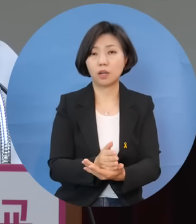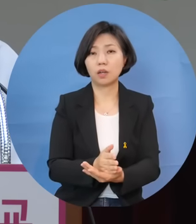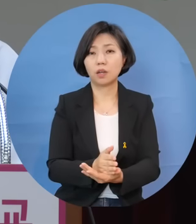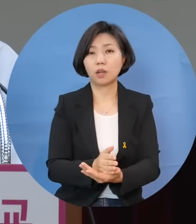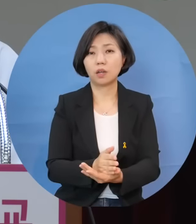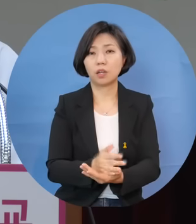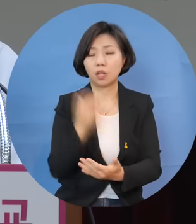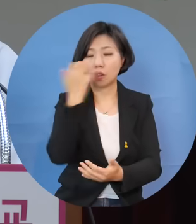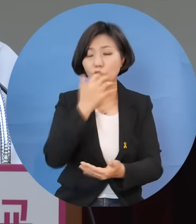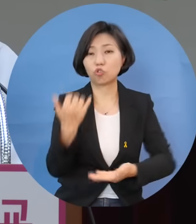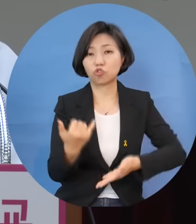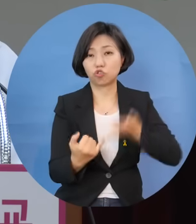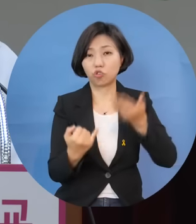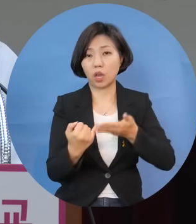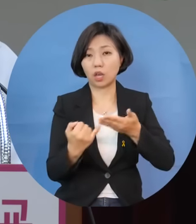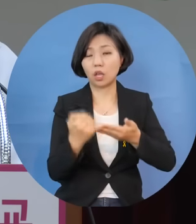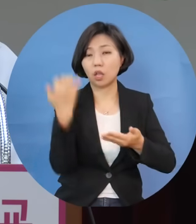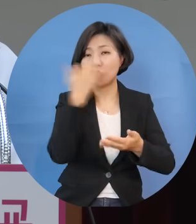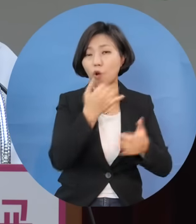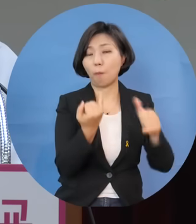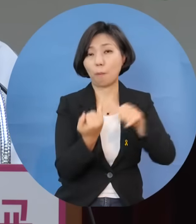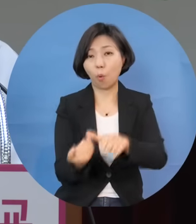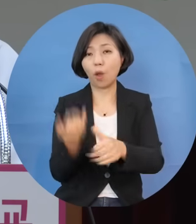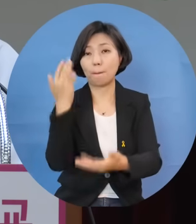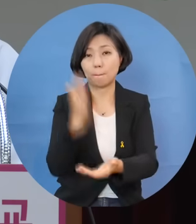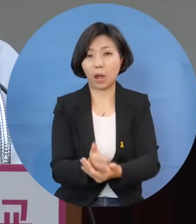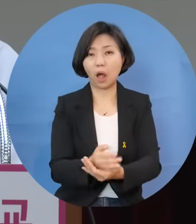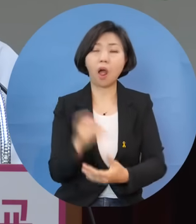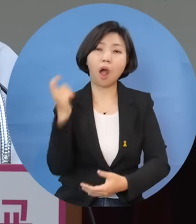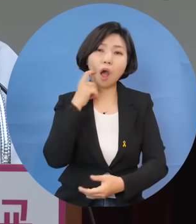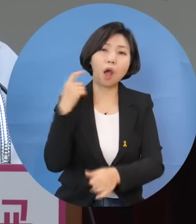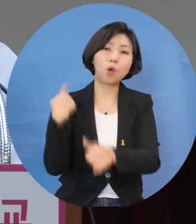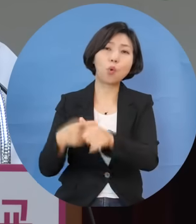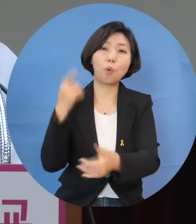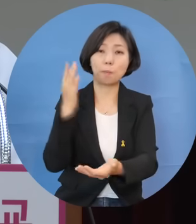셋째, 성추행이나 성폭행하지 마라. 넷째, 거짓말이나 욕설하지 마라.